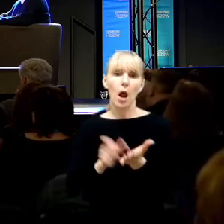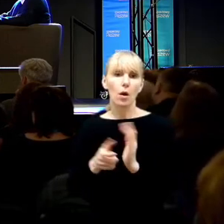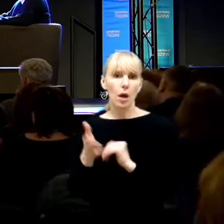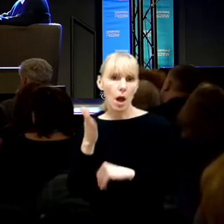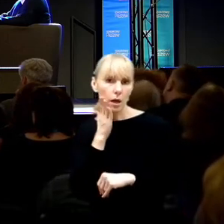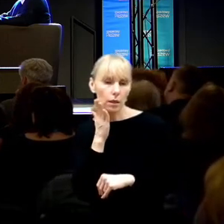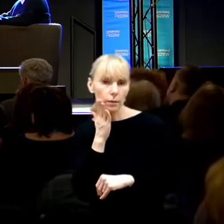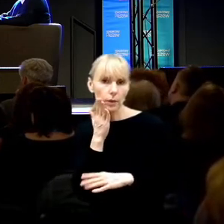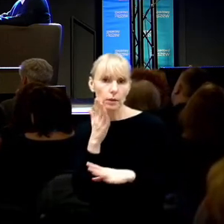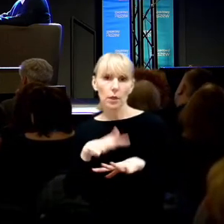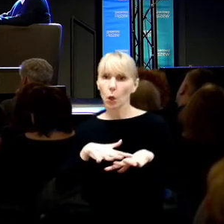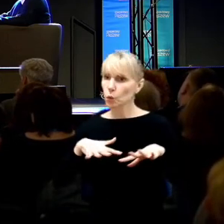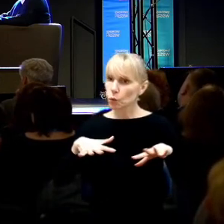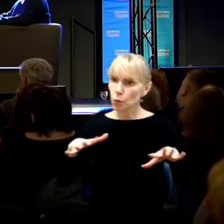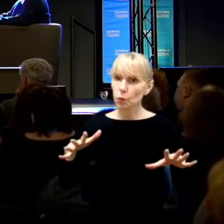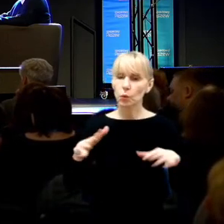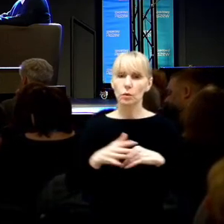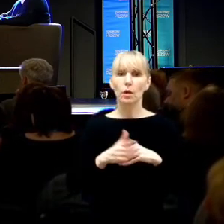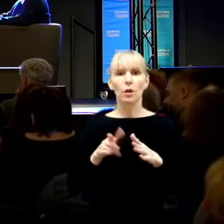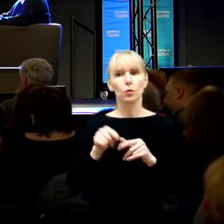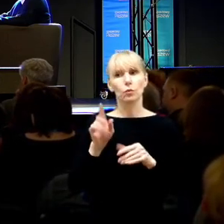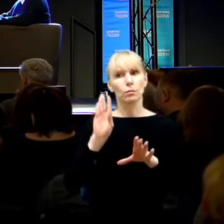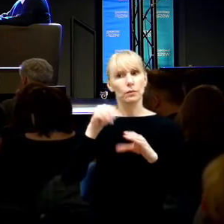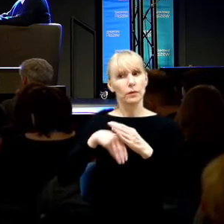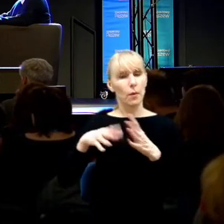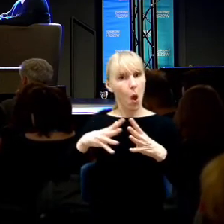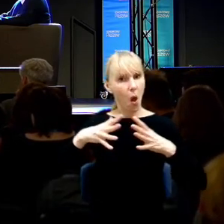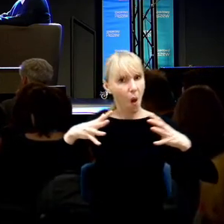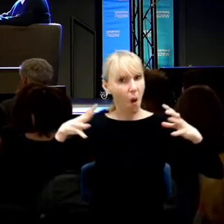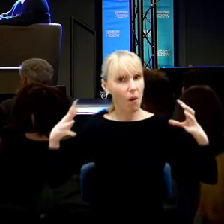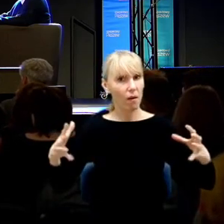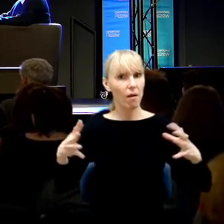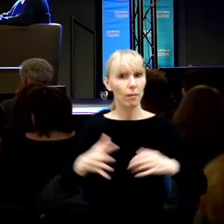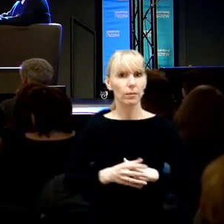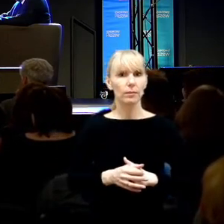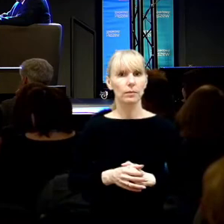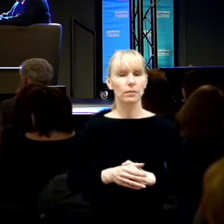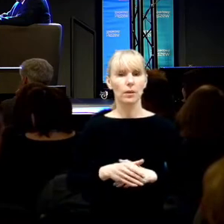duże,a nawet można powiedzieć ogromne, ponieważ na terenie strefy ekonomicznej